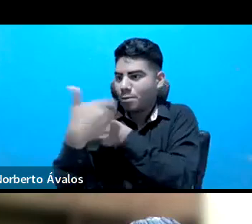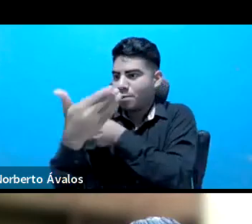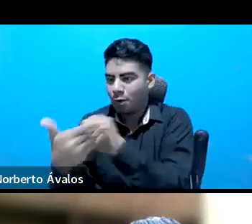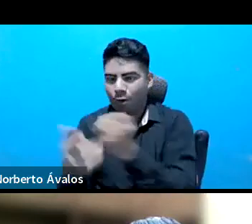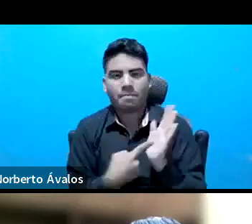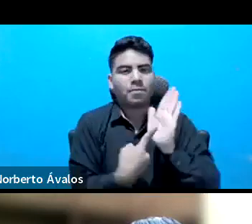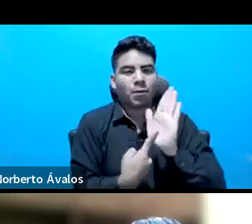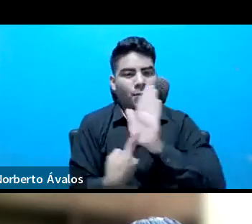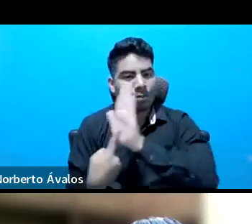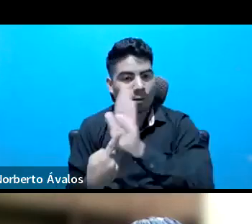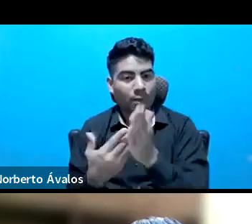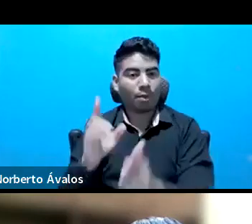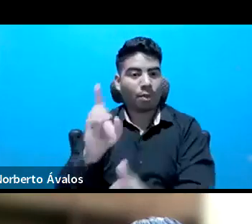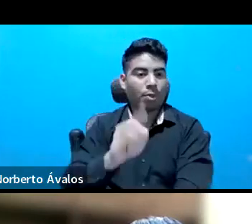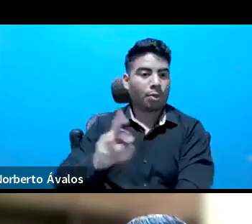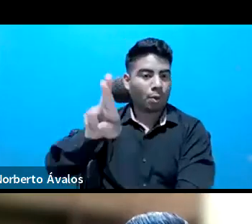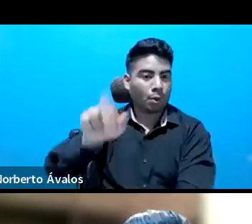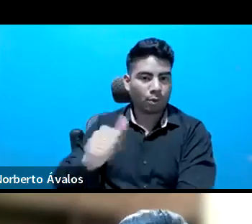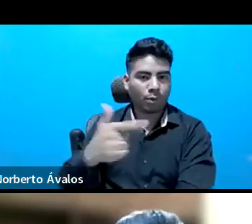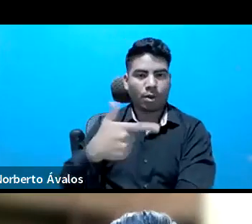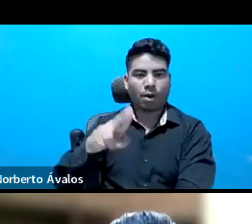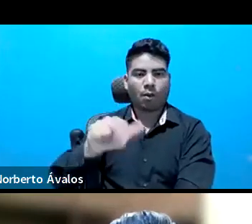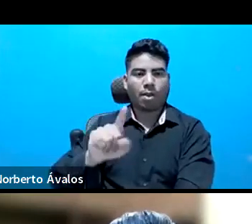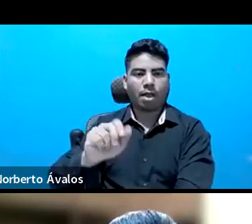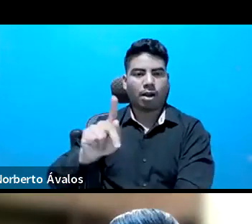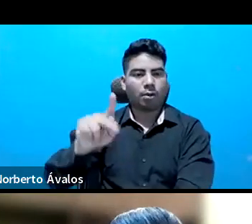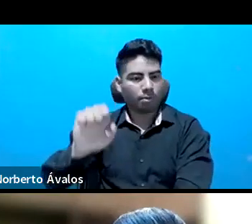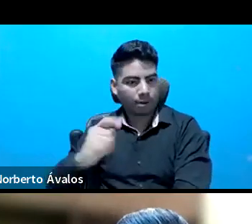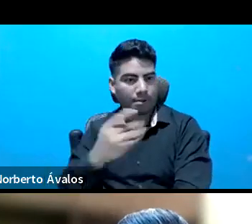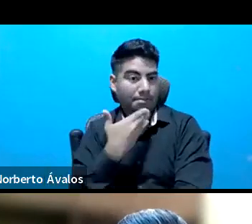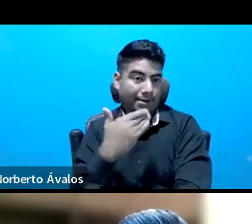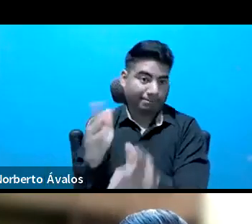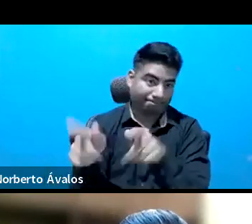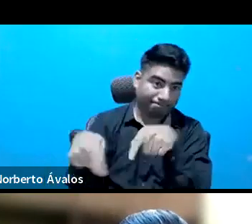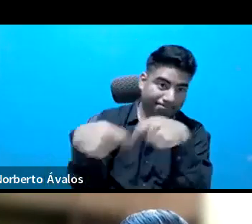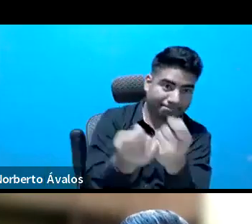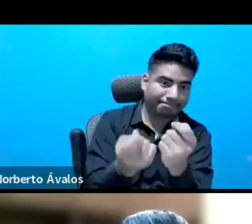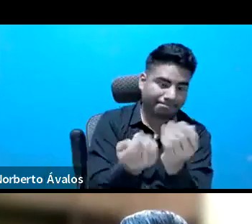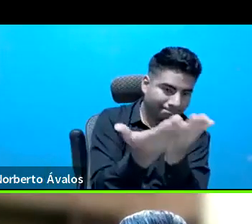Guadalupe, y muchas gracias por aceptar entonces, Entonces, pues adelante Entonces, pues adelante. Le damos la palabra y bienvenidos